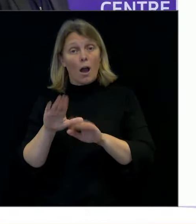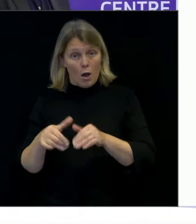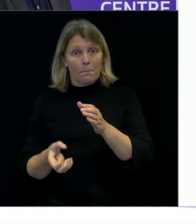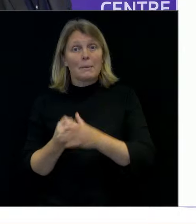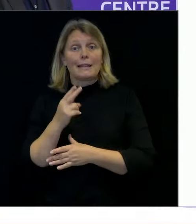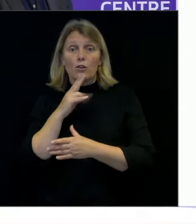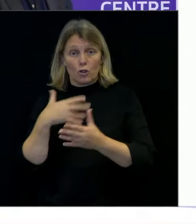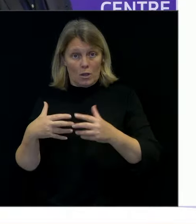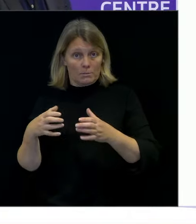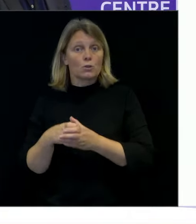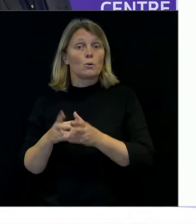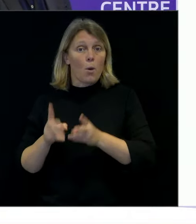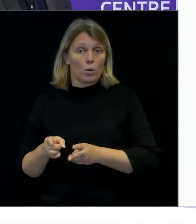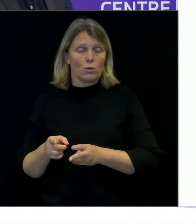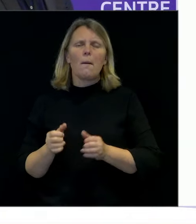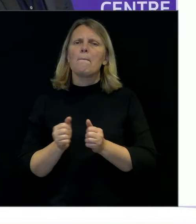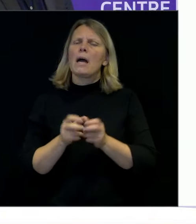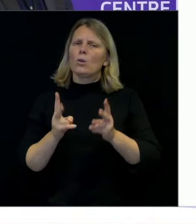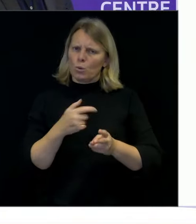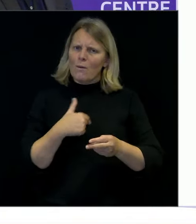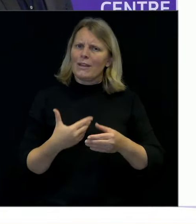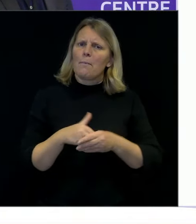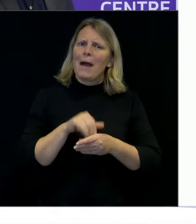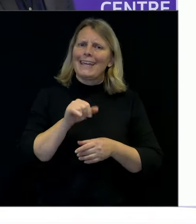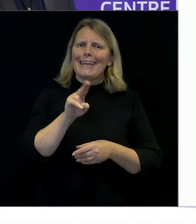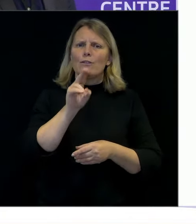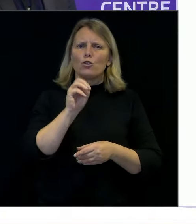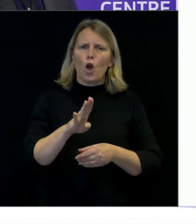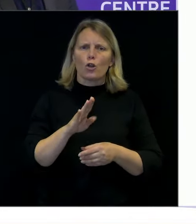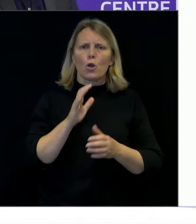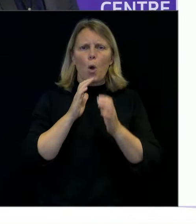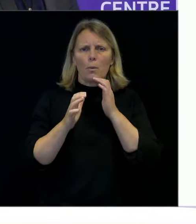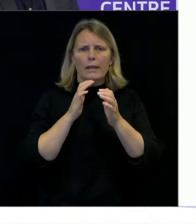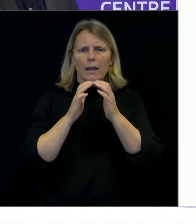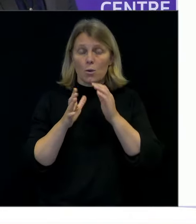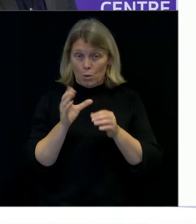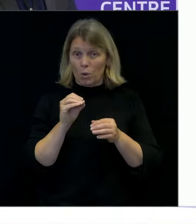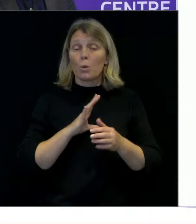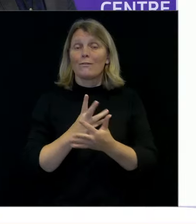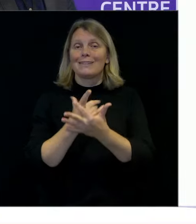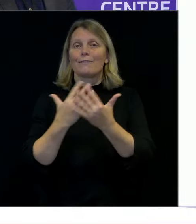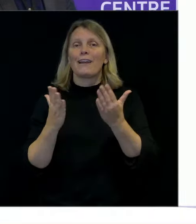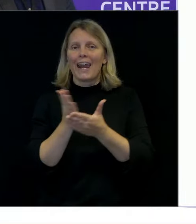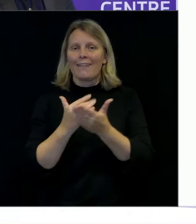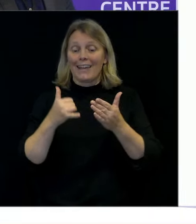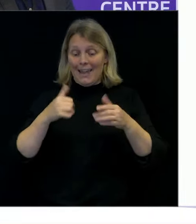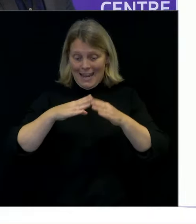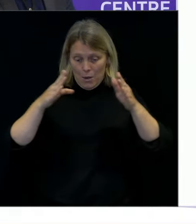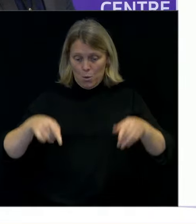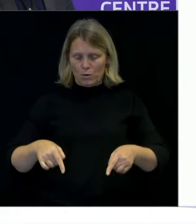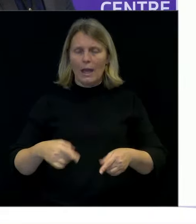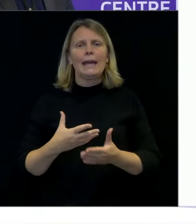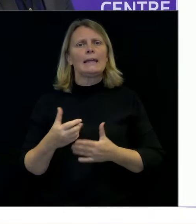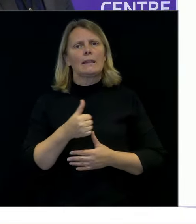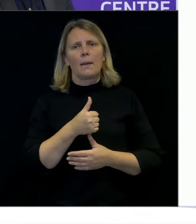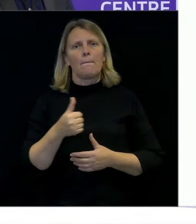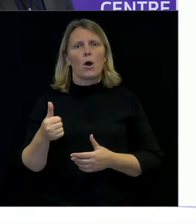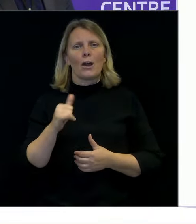den ena kommer i den första arbetsgruppen, sen har det bildats en ny arbetsgrupp.